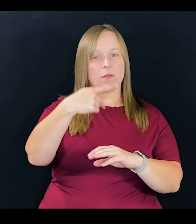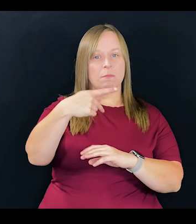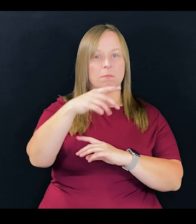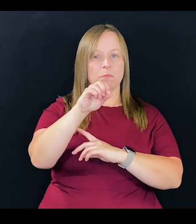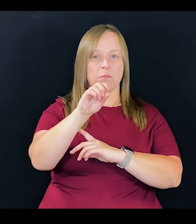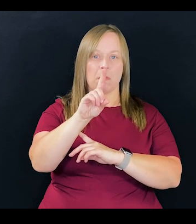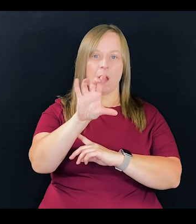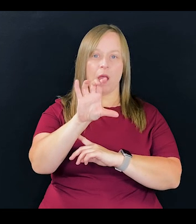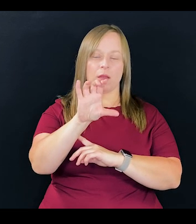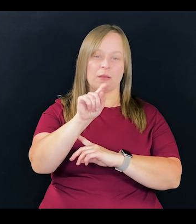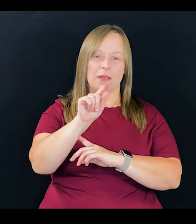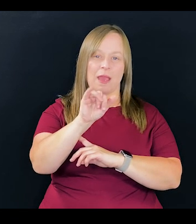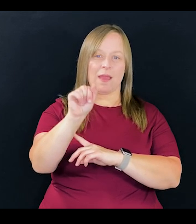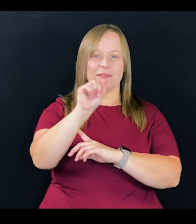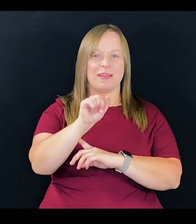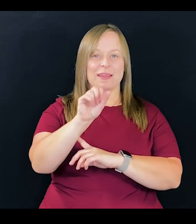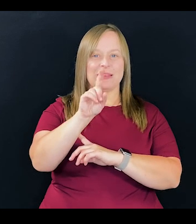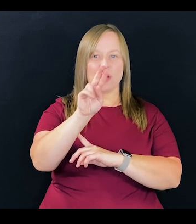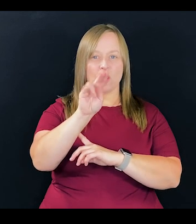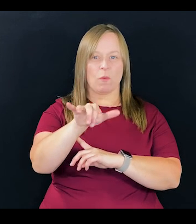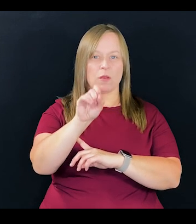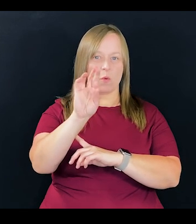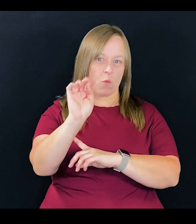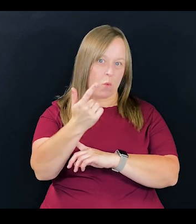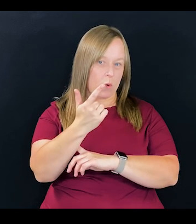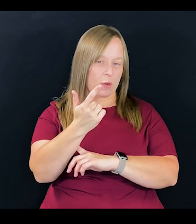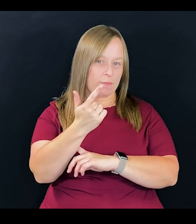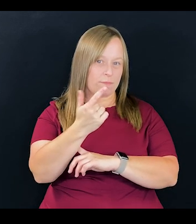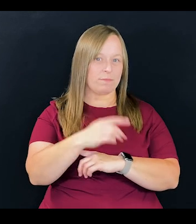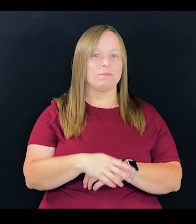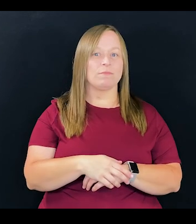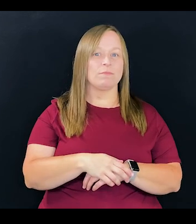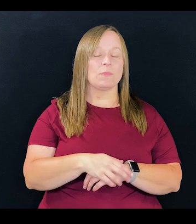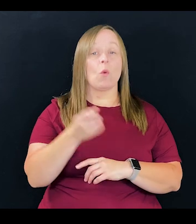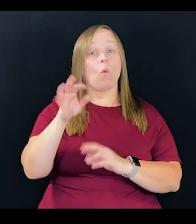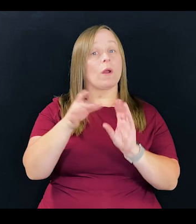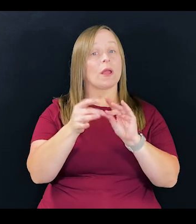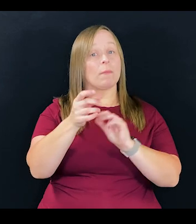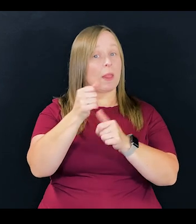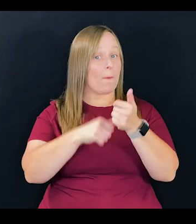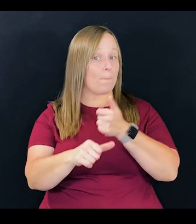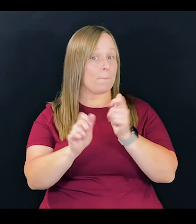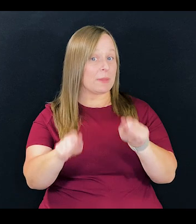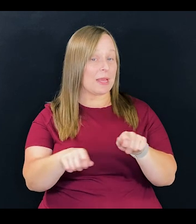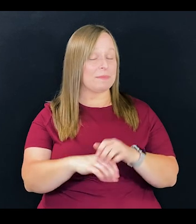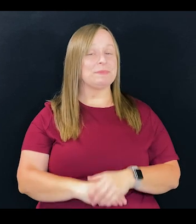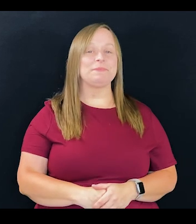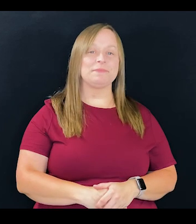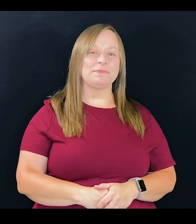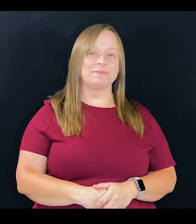envíe un correo electrónico a podcast@darny.org